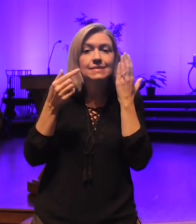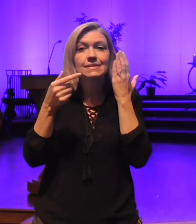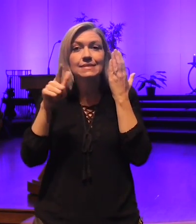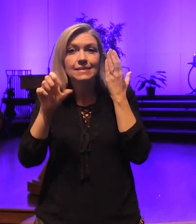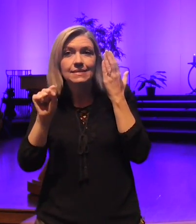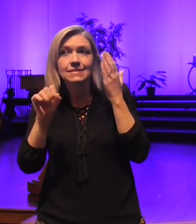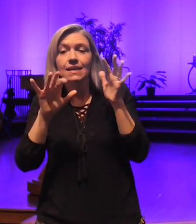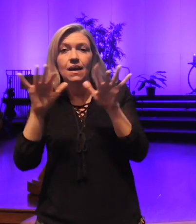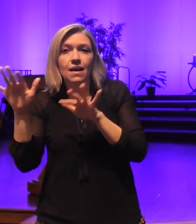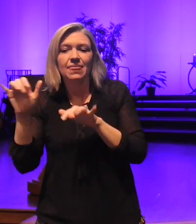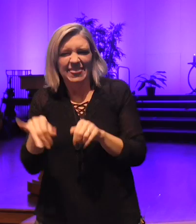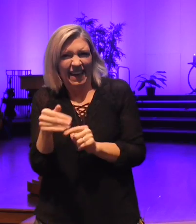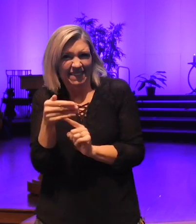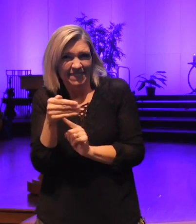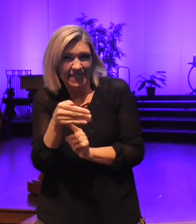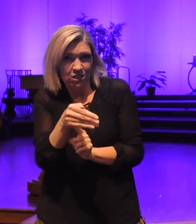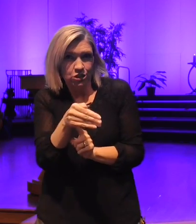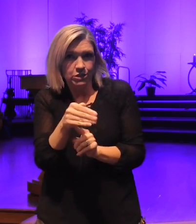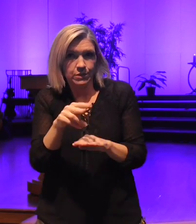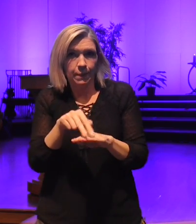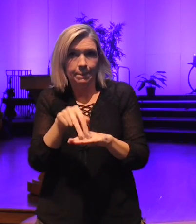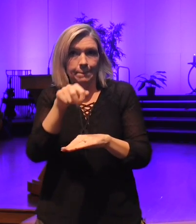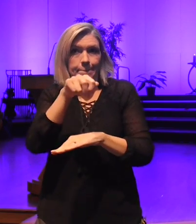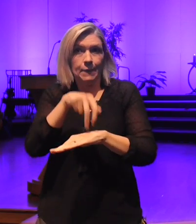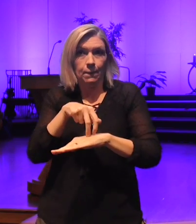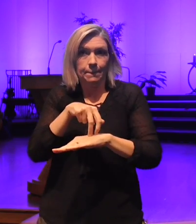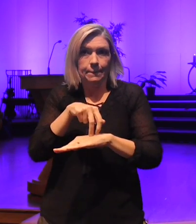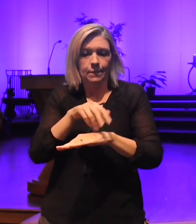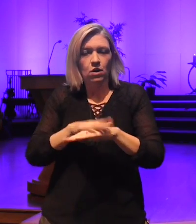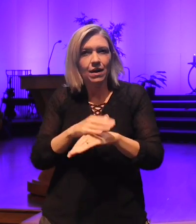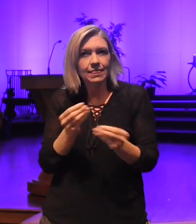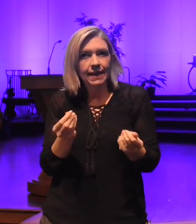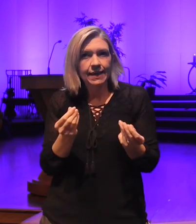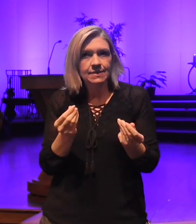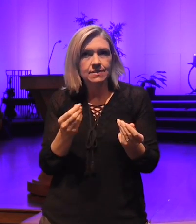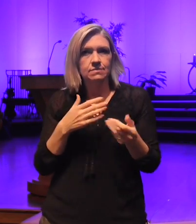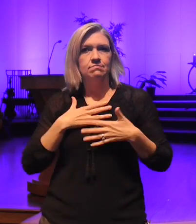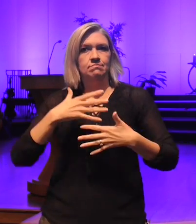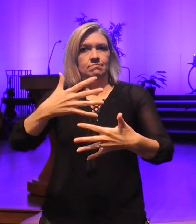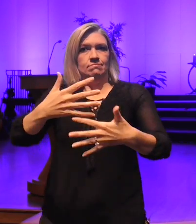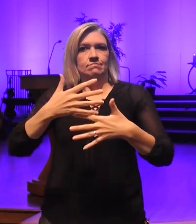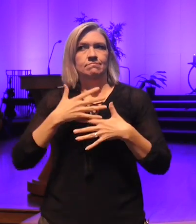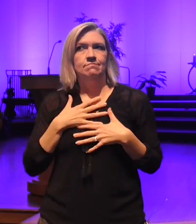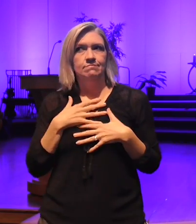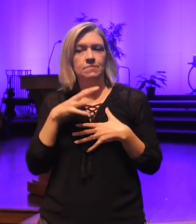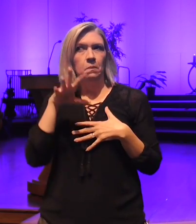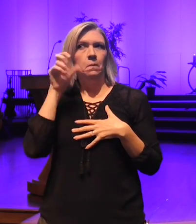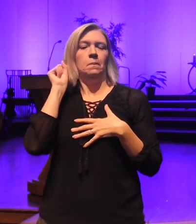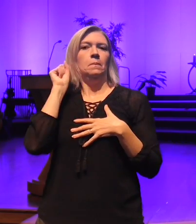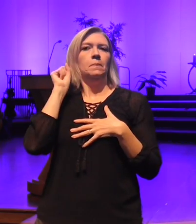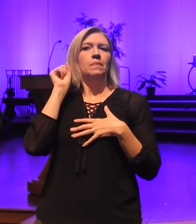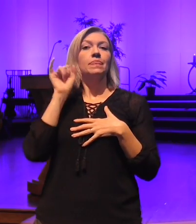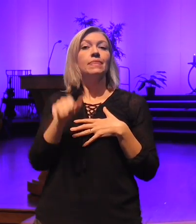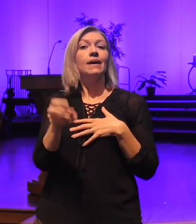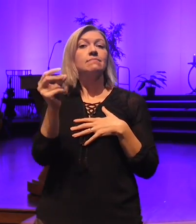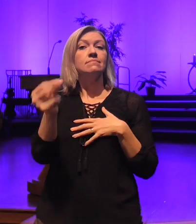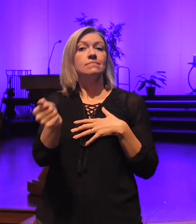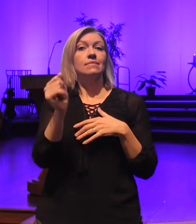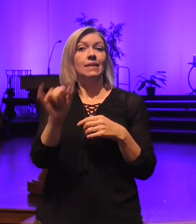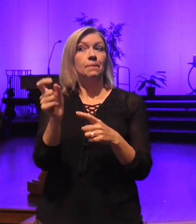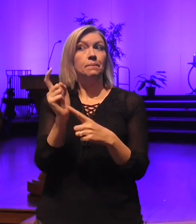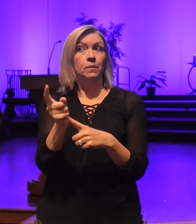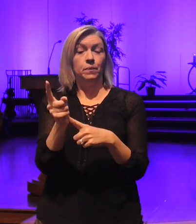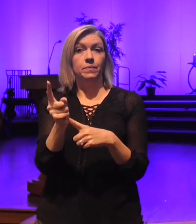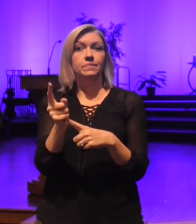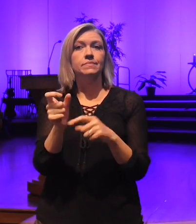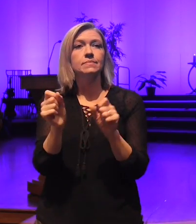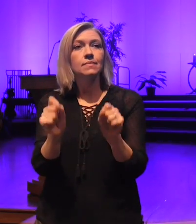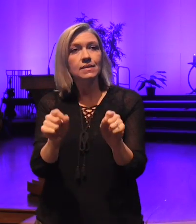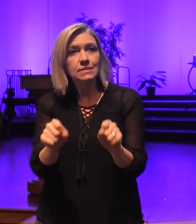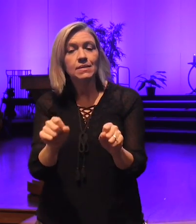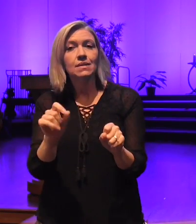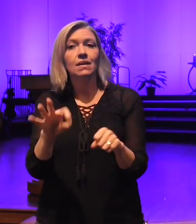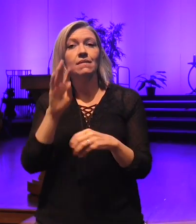sobre las que saltaban los peces pequeños. aterrizar y respirar en ese instante, la posibilidad de los elefantes y